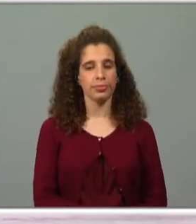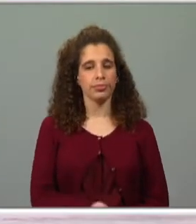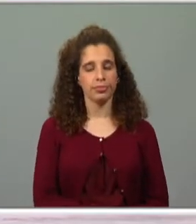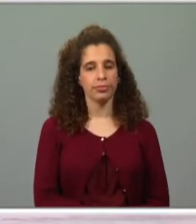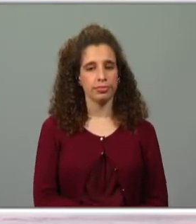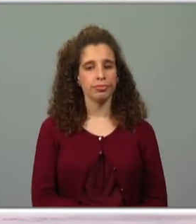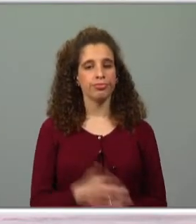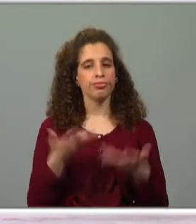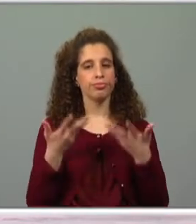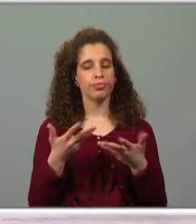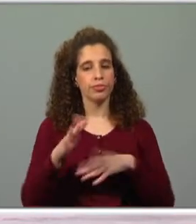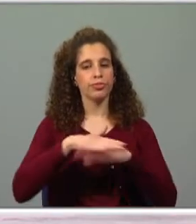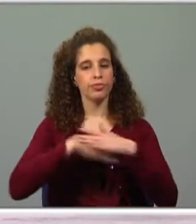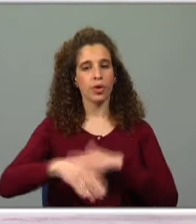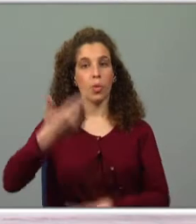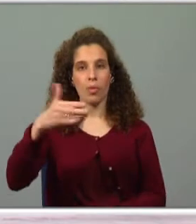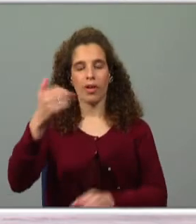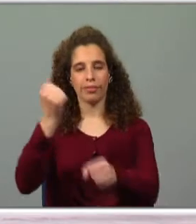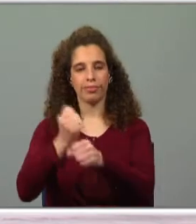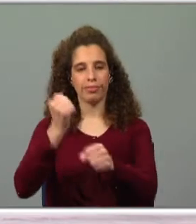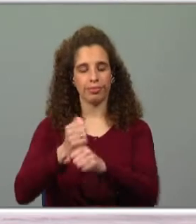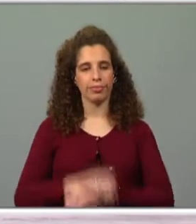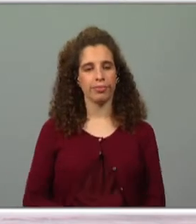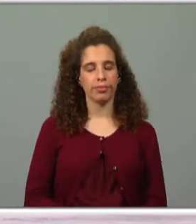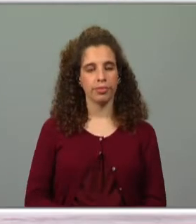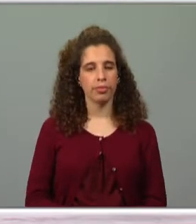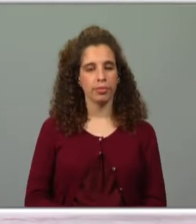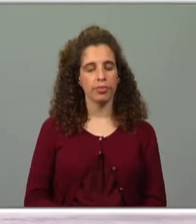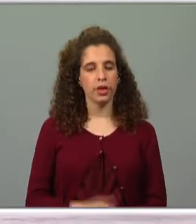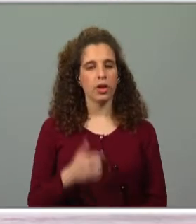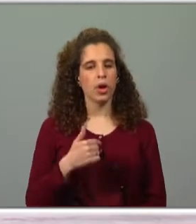E aí agora vamos fazer nosso primeiro exercício o que é que eu pretendo com 所以現在讓我們做我們的第一個鍛煉我的意圖